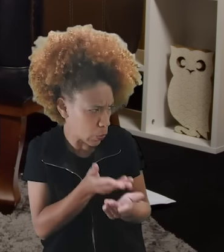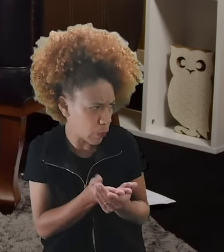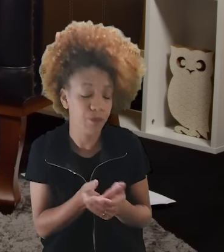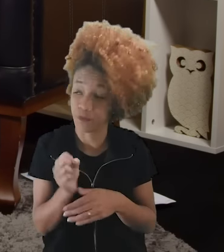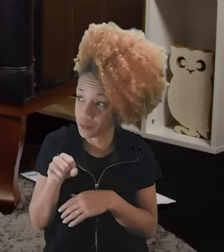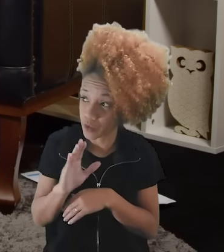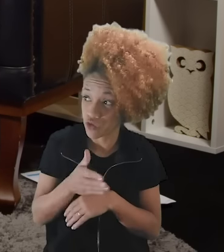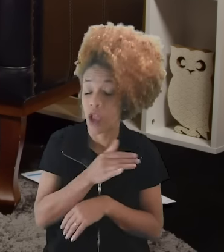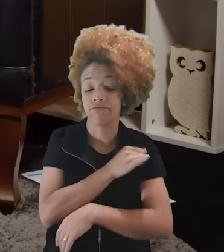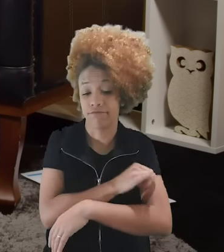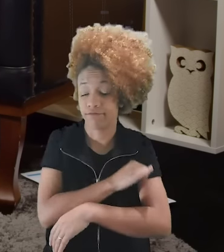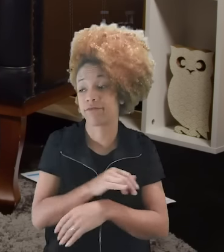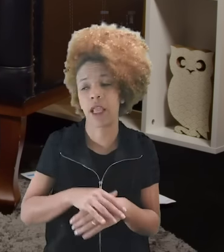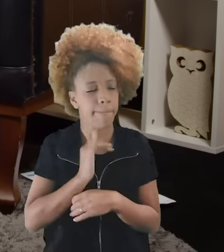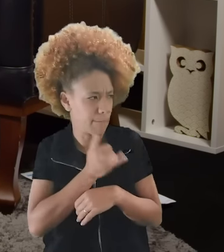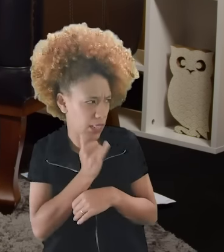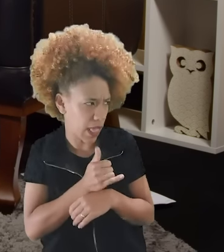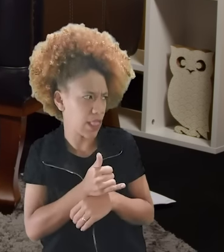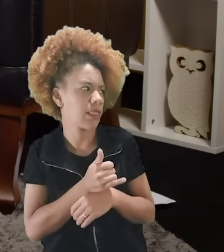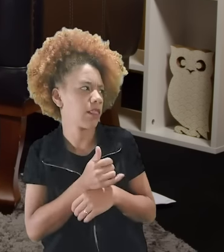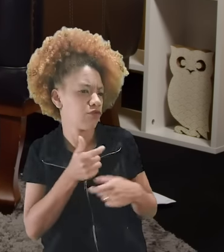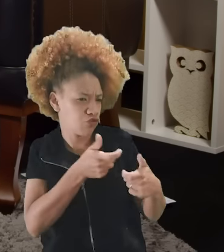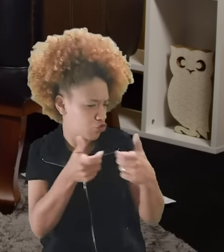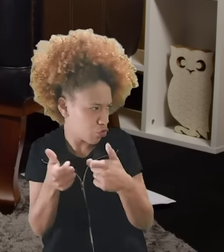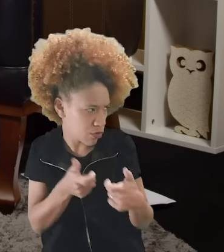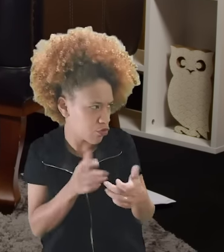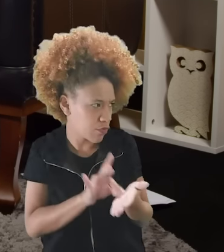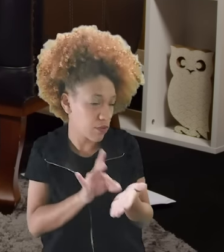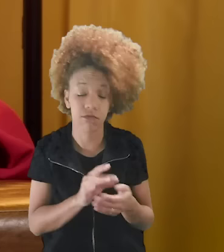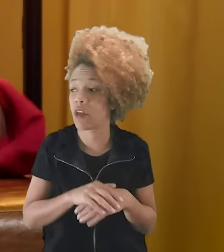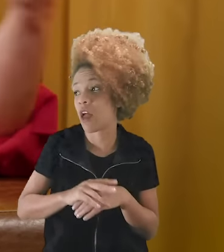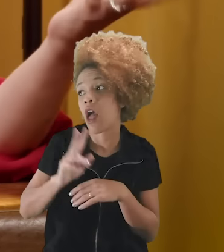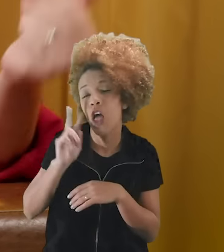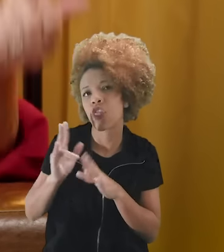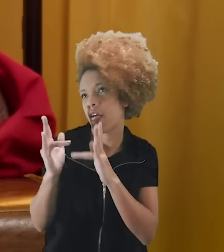lá eu já fui pro Rio inclusive nossa tem his tem uma história que tava na casa do meu noivo meu